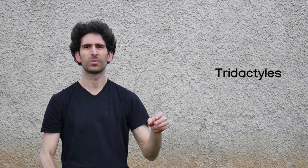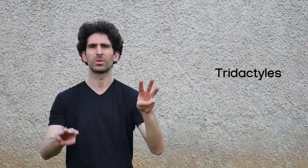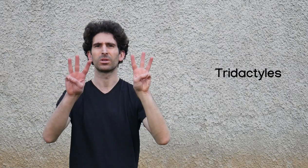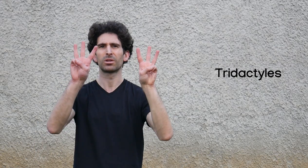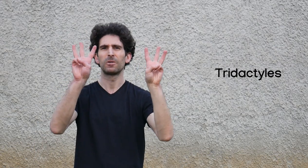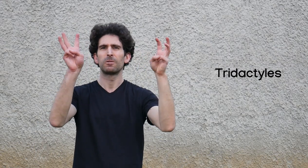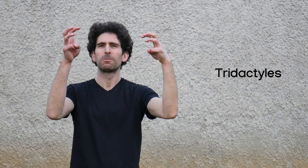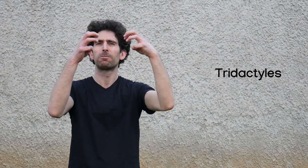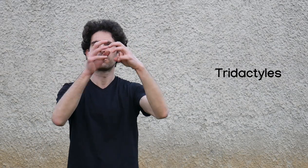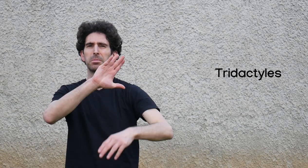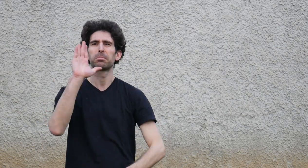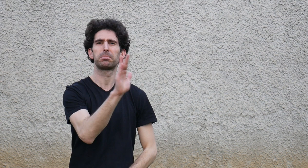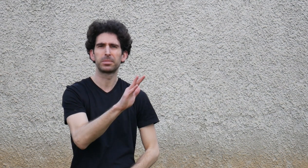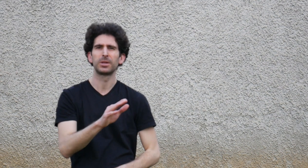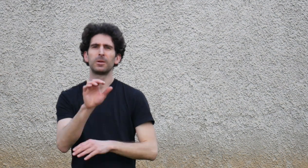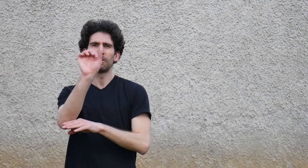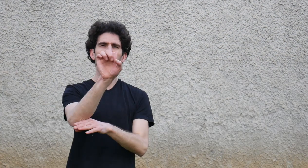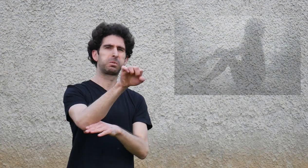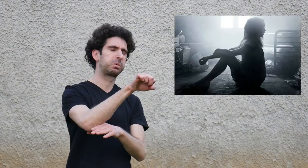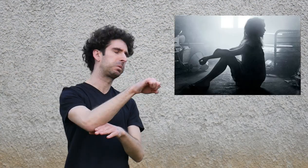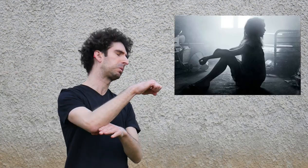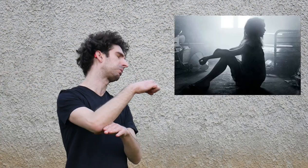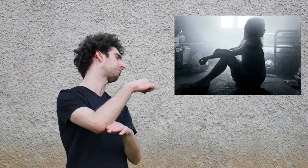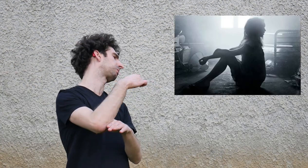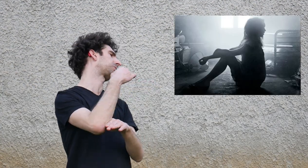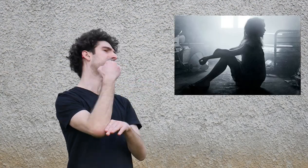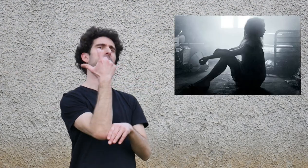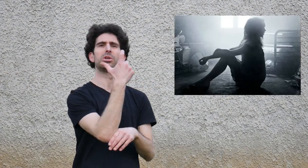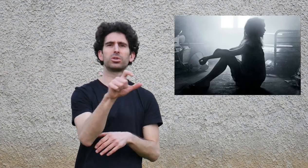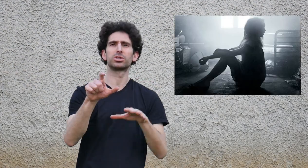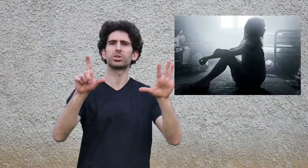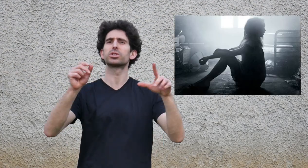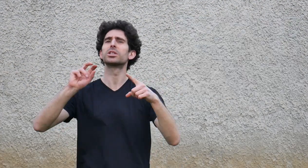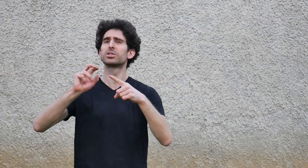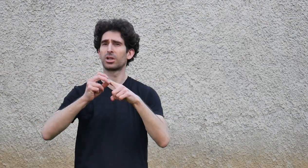Les tridactyles sachant tourner leur tête de 270°